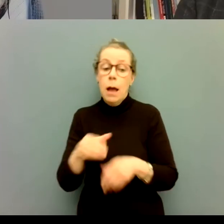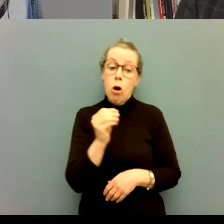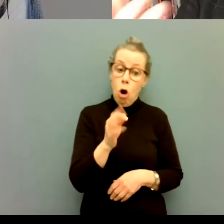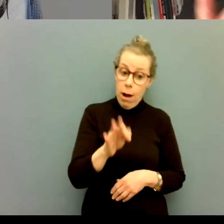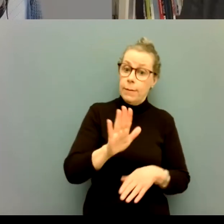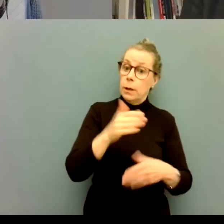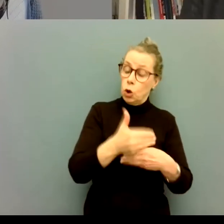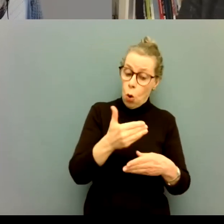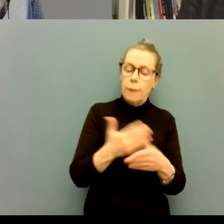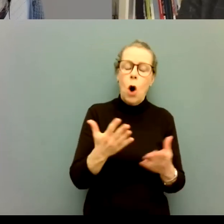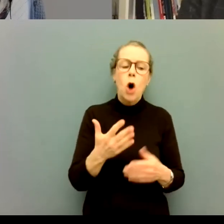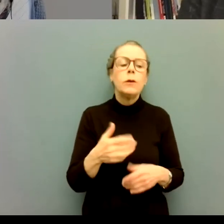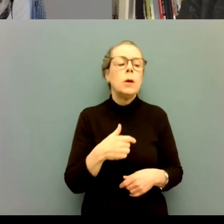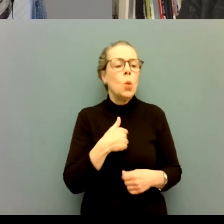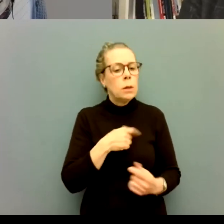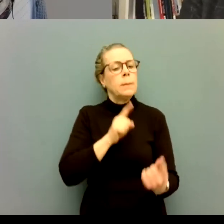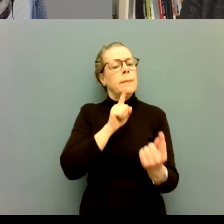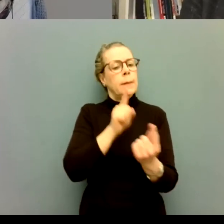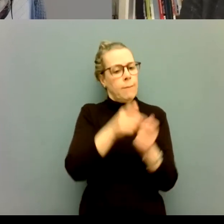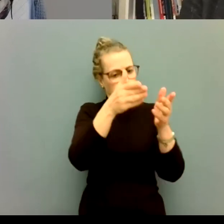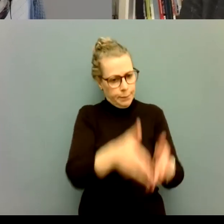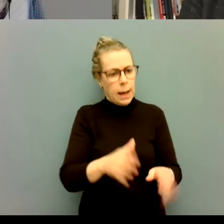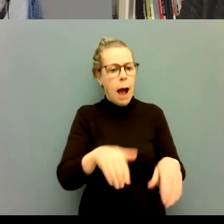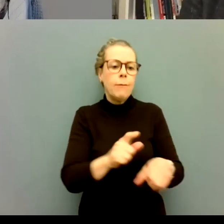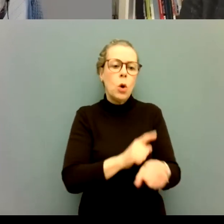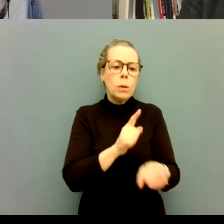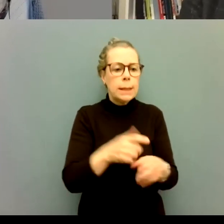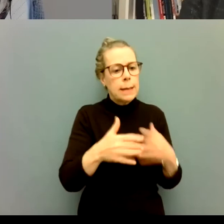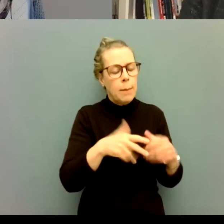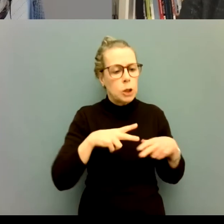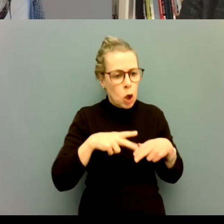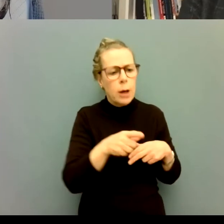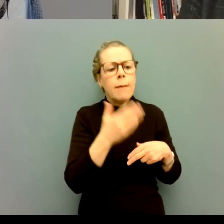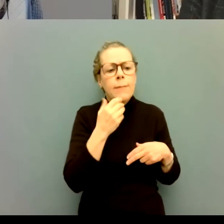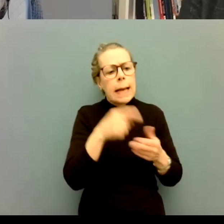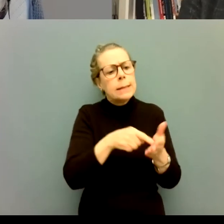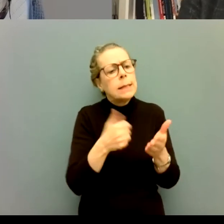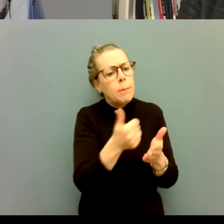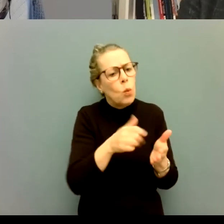Arbetsförmedlingens roll ska vara att se vad den långtidsarbetslöse har-